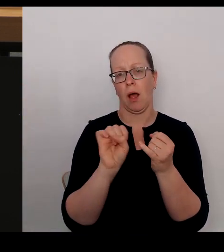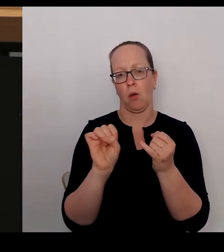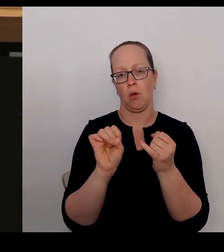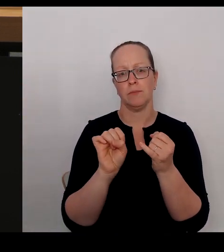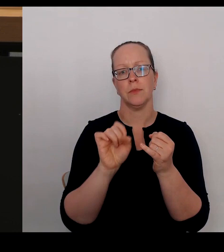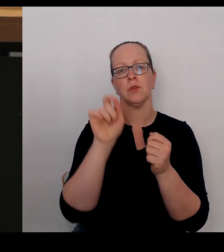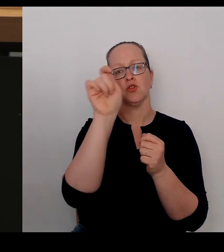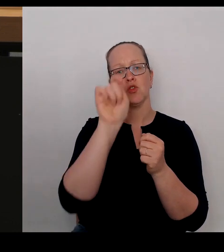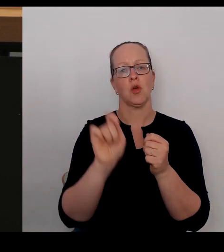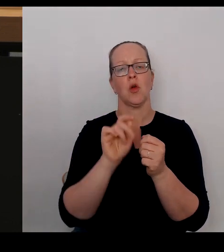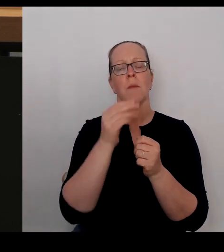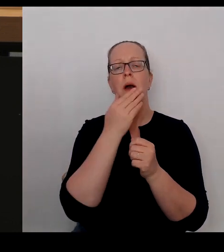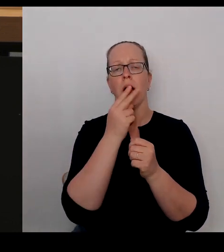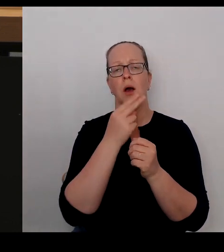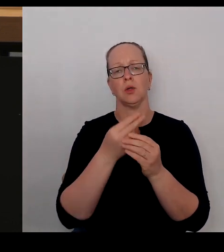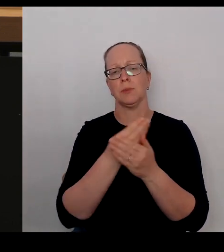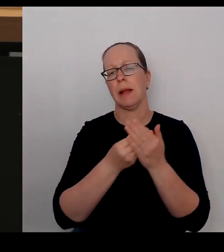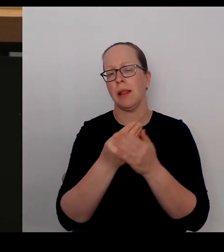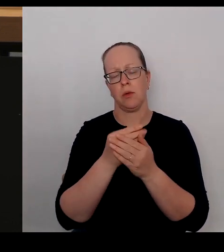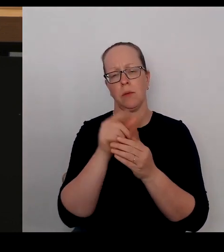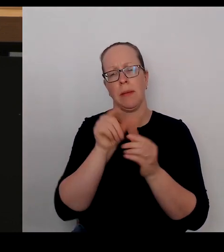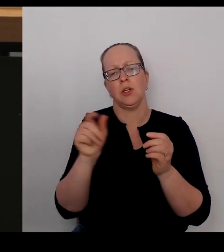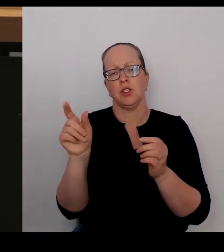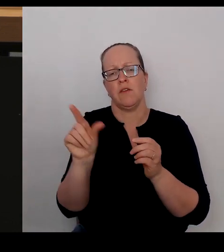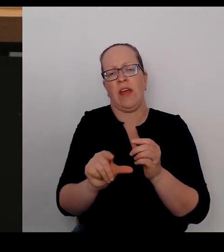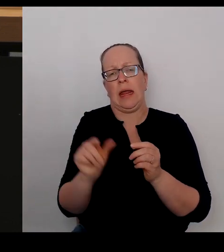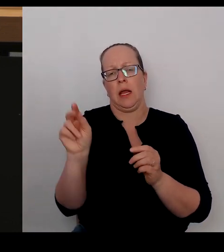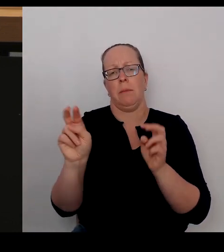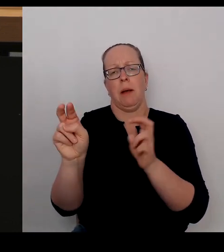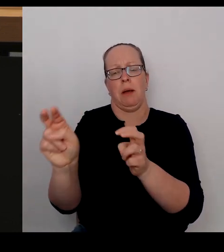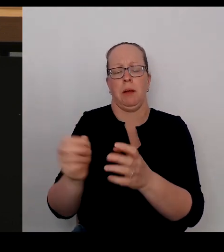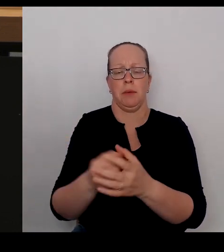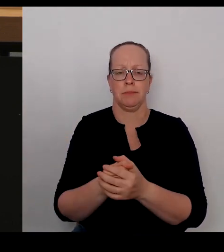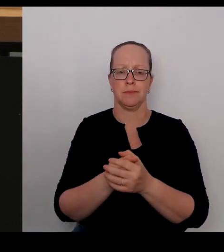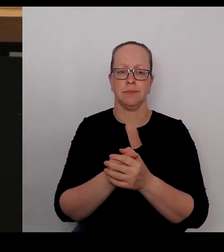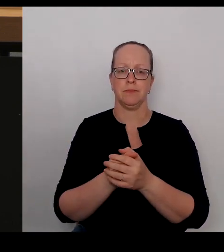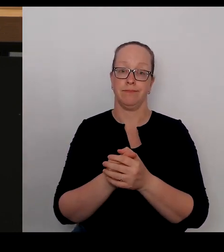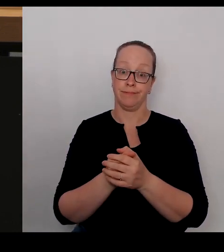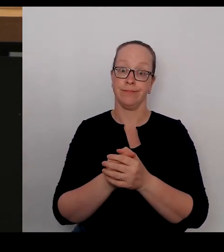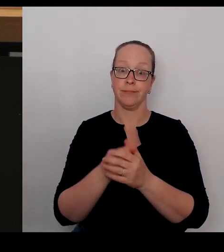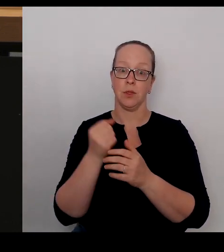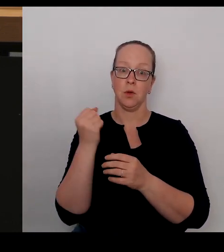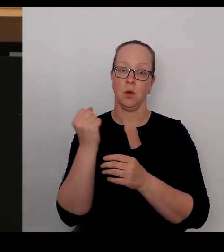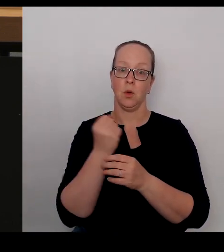andererseits Konzepte und vor allem auch Visionen, die den Arbeitgeberland Berlin attraktiver machen.